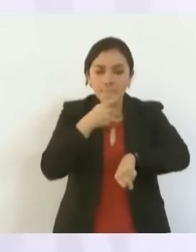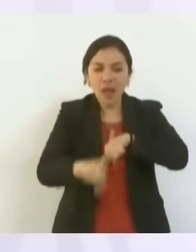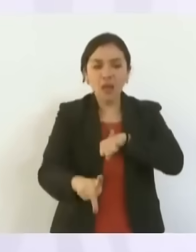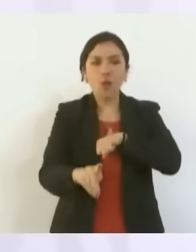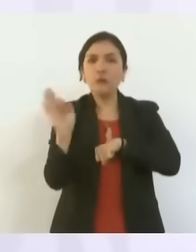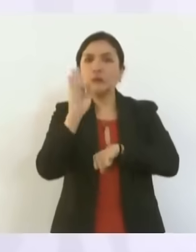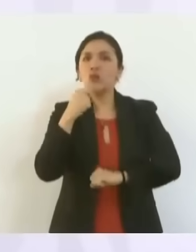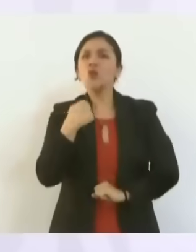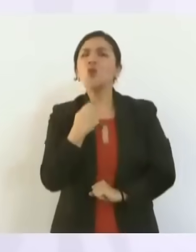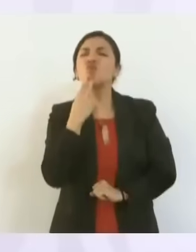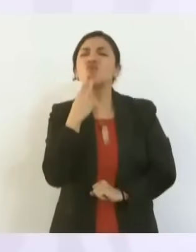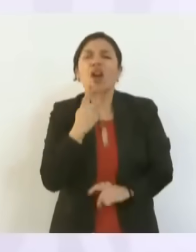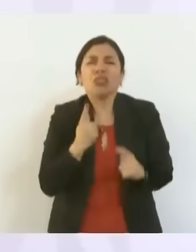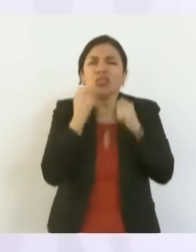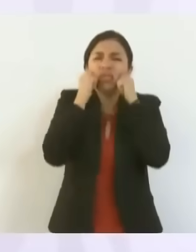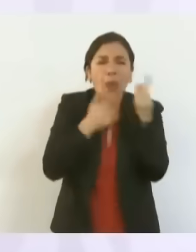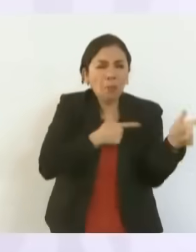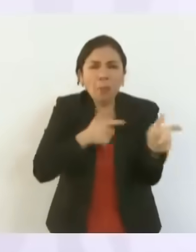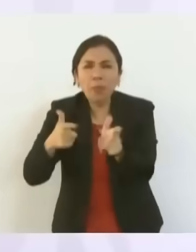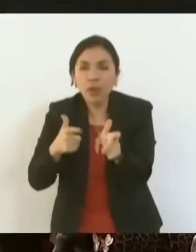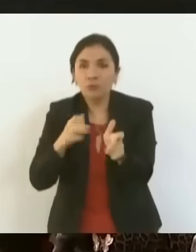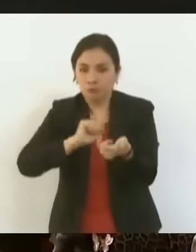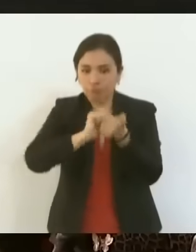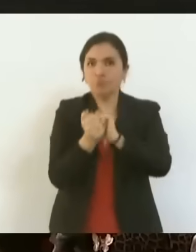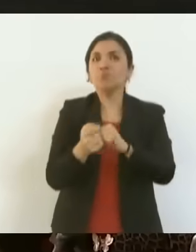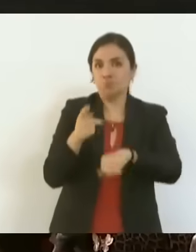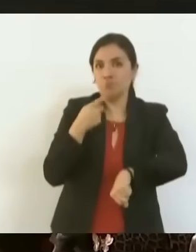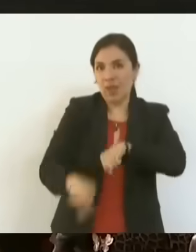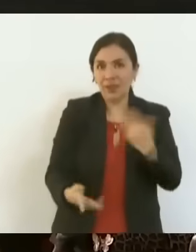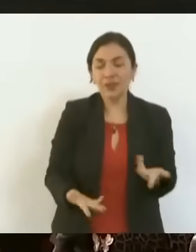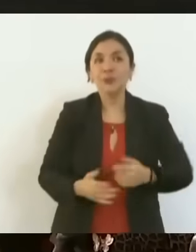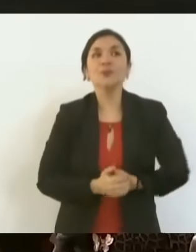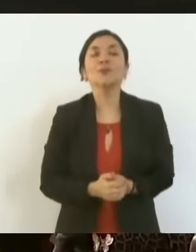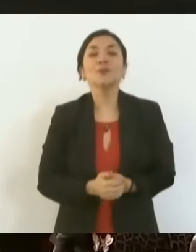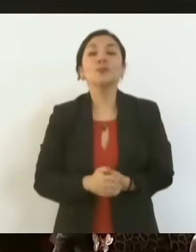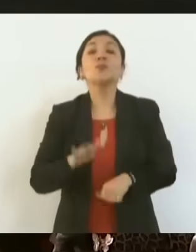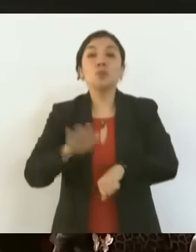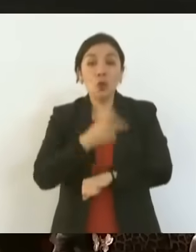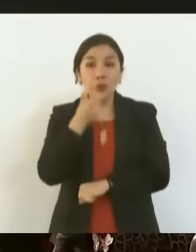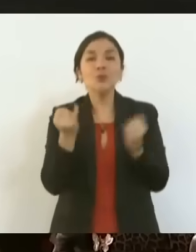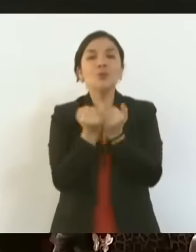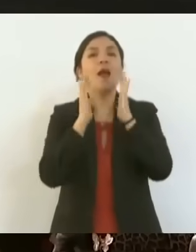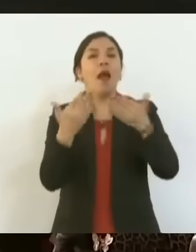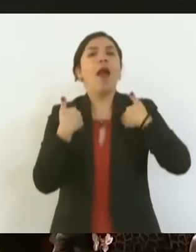uso de las armas de fuego. En este sentido, también se atienden las causas que generan